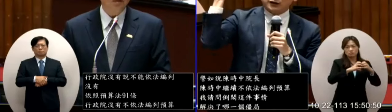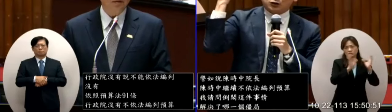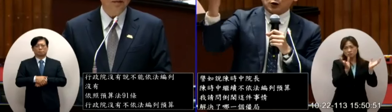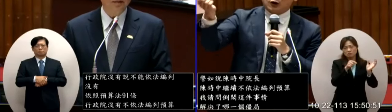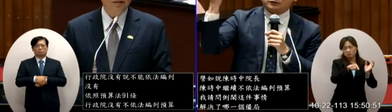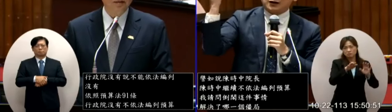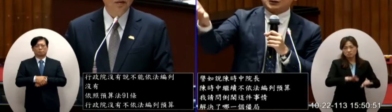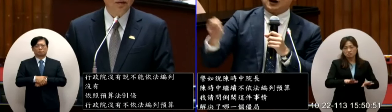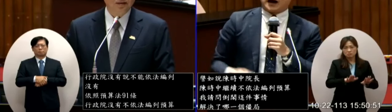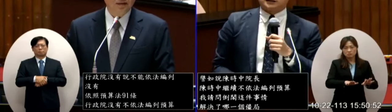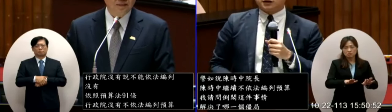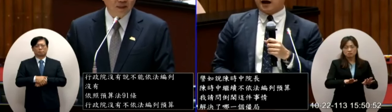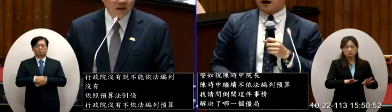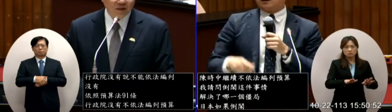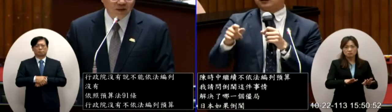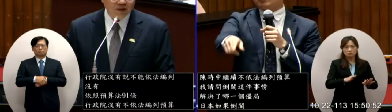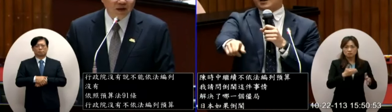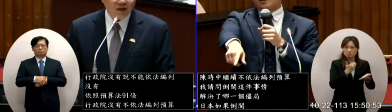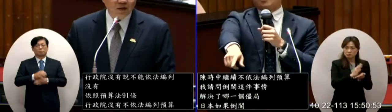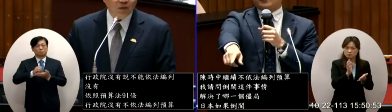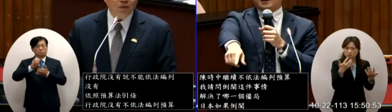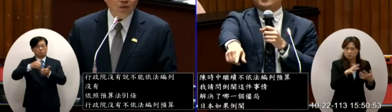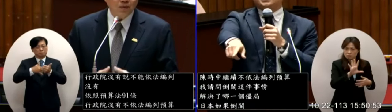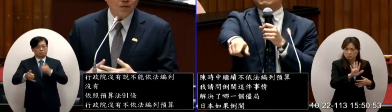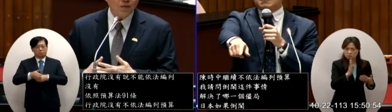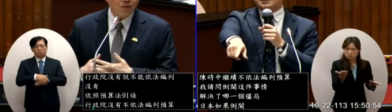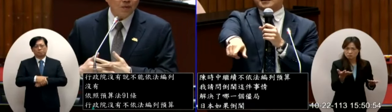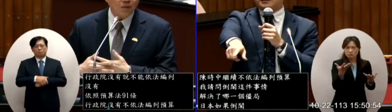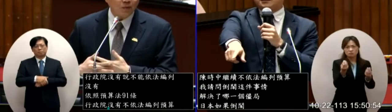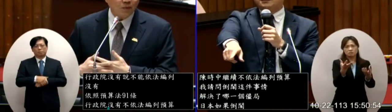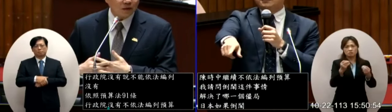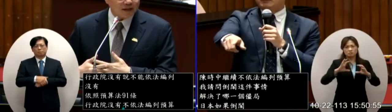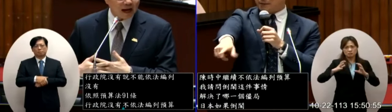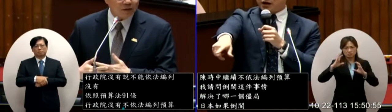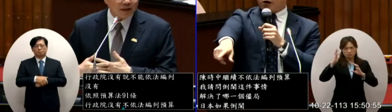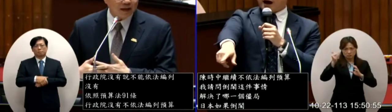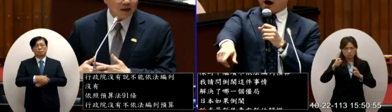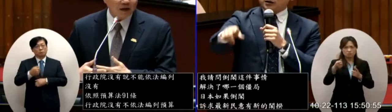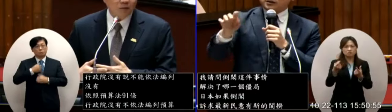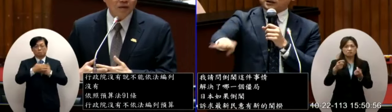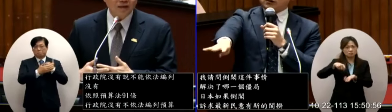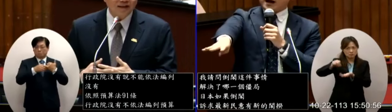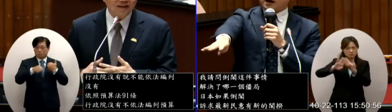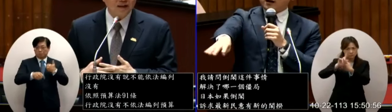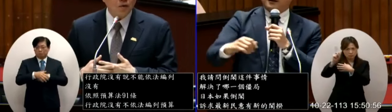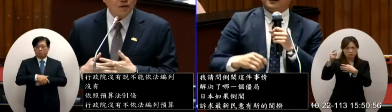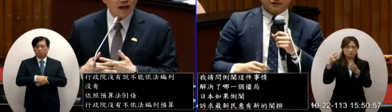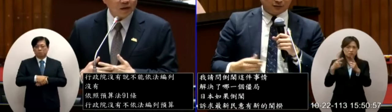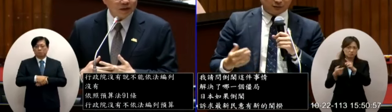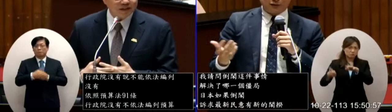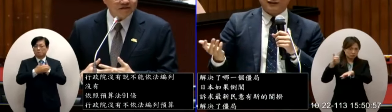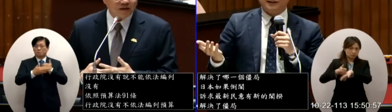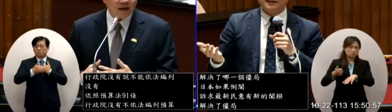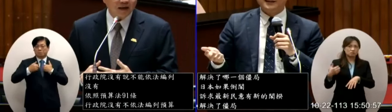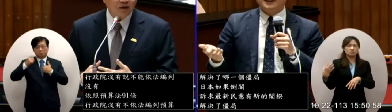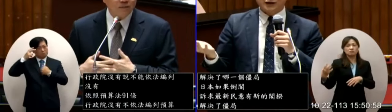所以總統到時候還是一樣啊 不要那個禁伐補償條例 四萬喔 就四萬喔 我是捍衛憲法